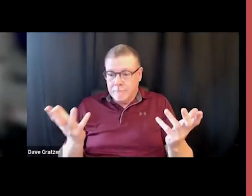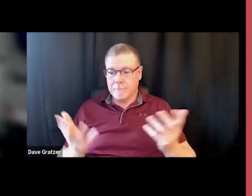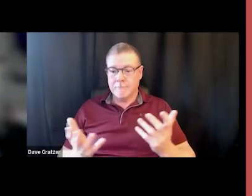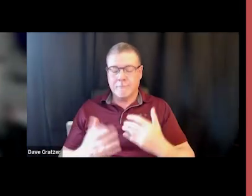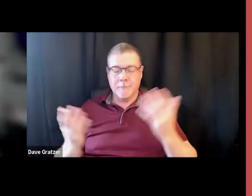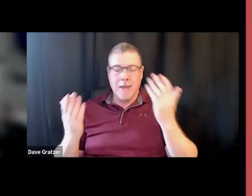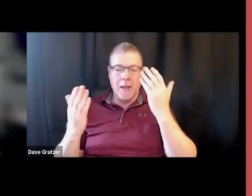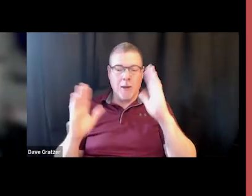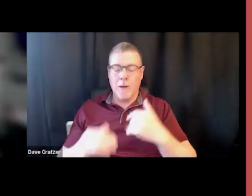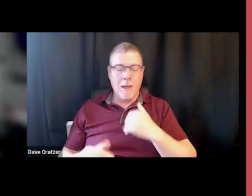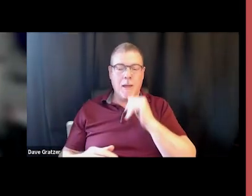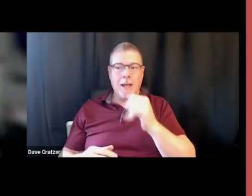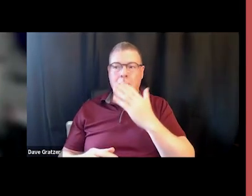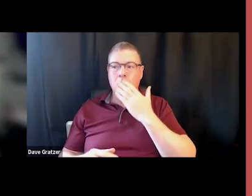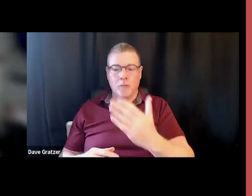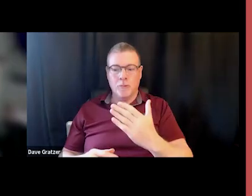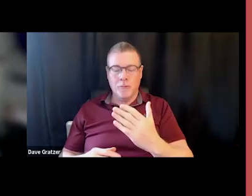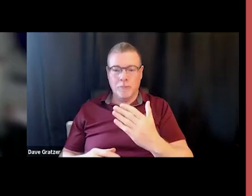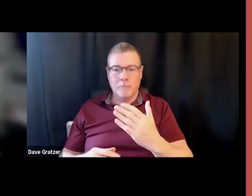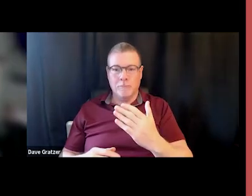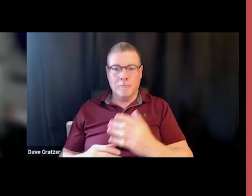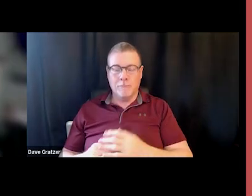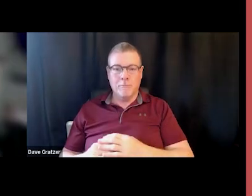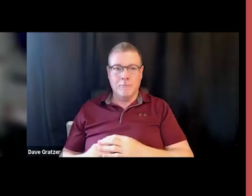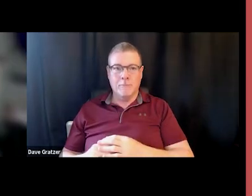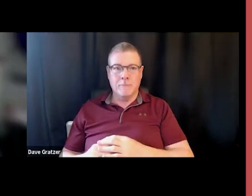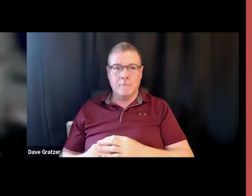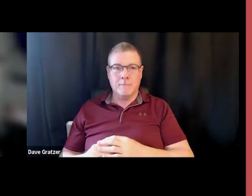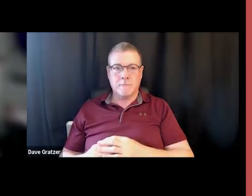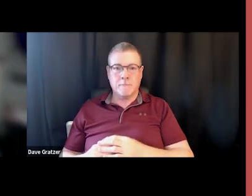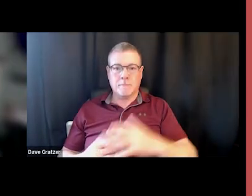No soy bueno en cosas sociales.